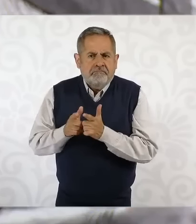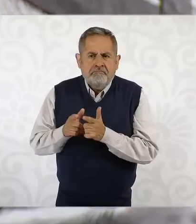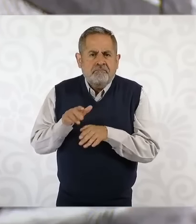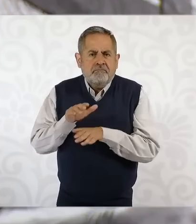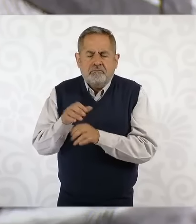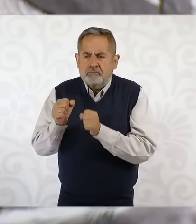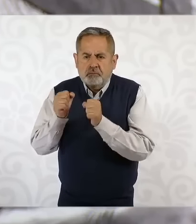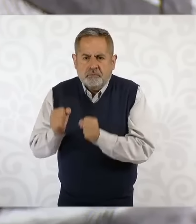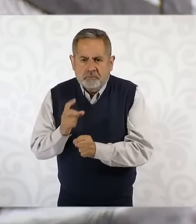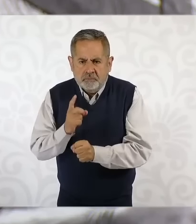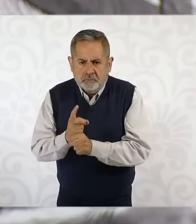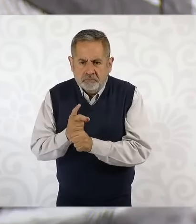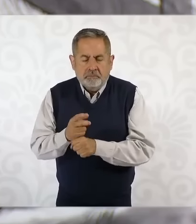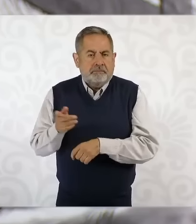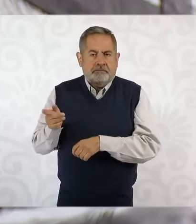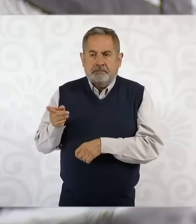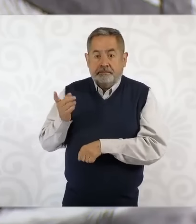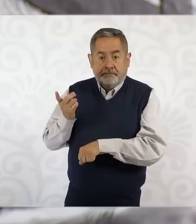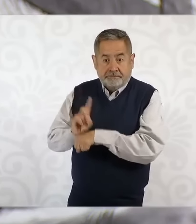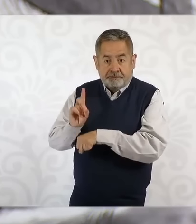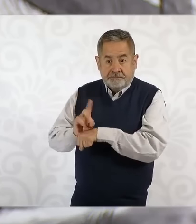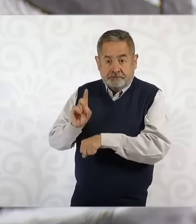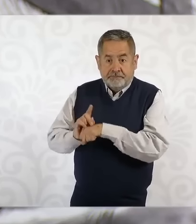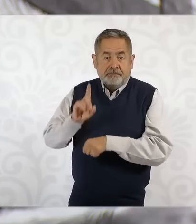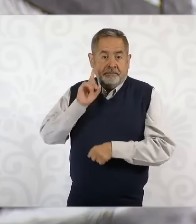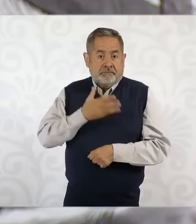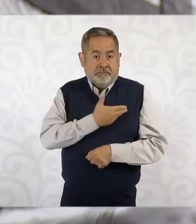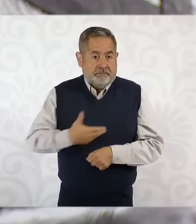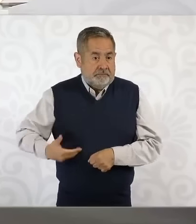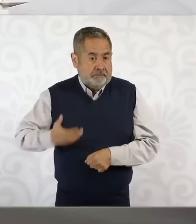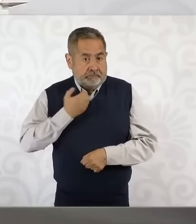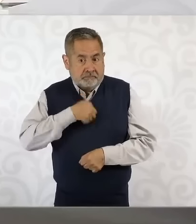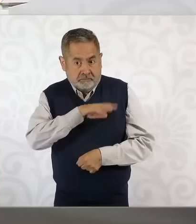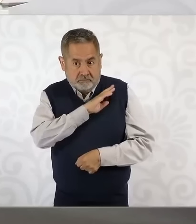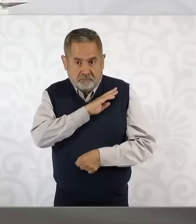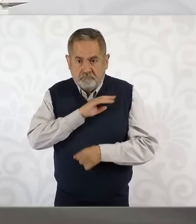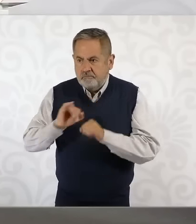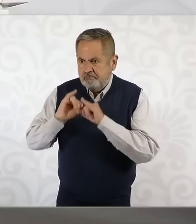encabezada todos los días por la presidenta Claudia Shin Bonpardo. A continuación,